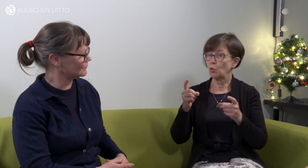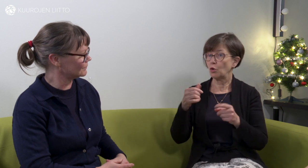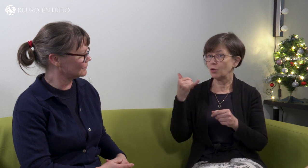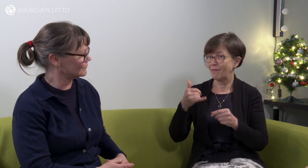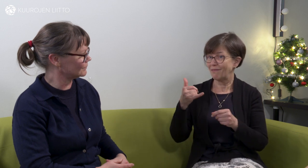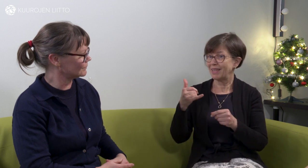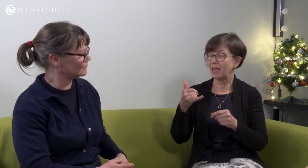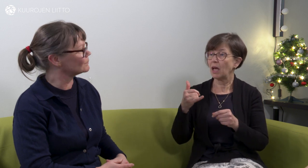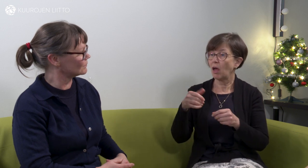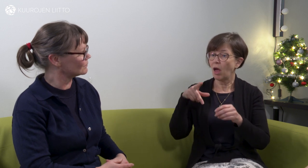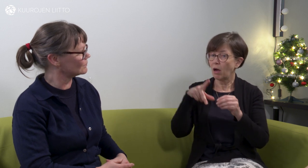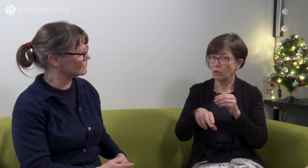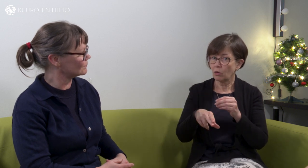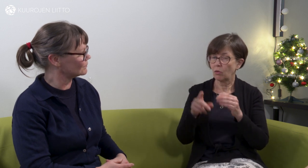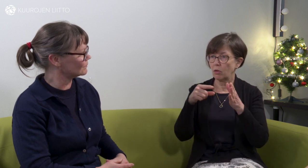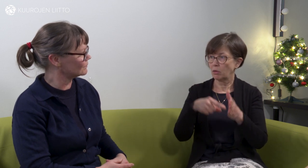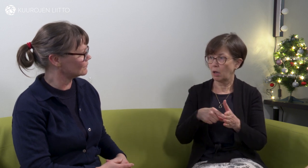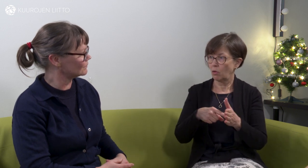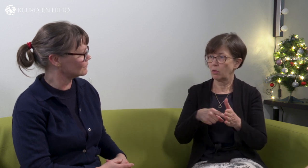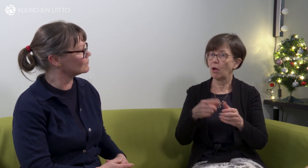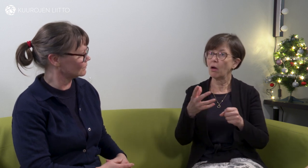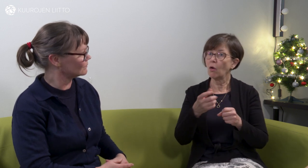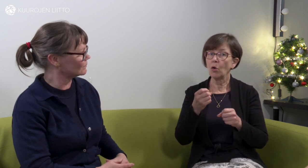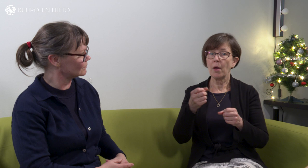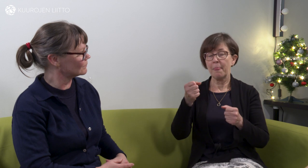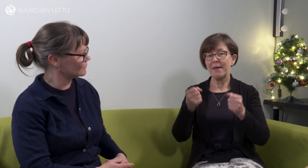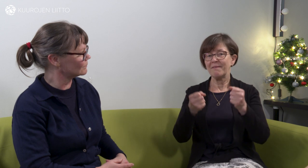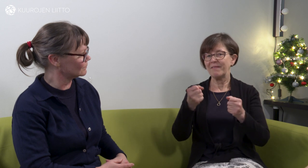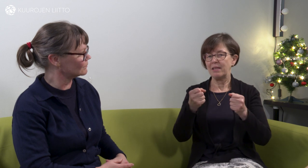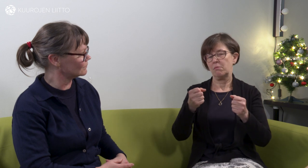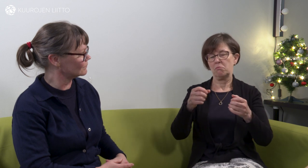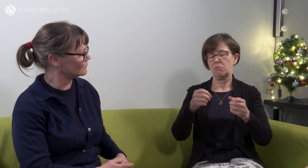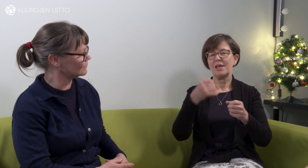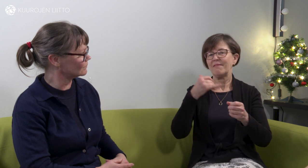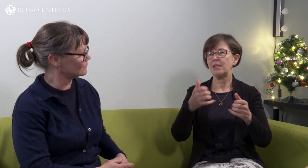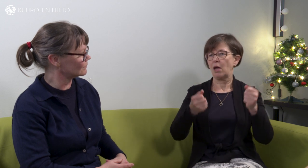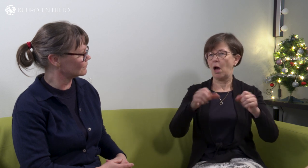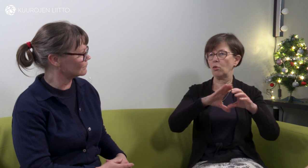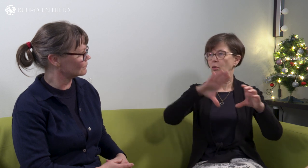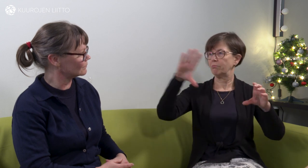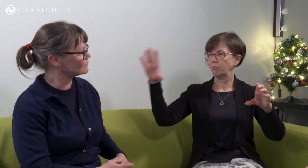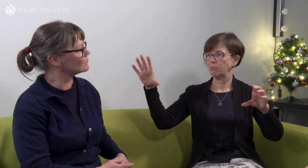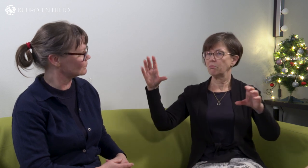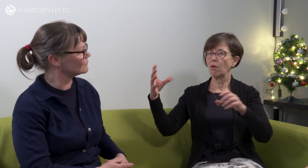Jos vedenjakelu katkeaa, vettä toimitetaan säiliöautoilla, -